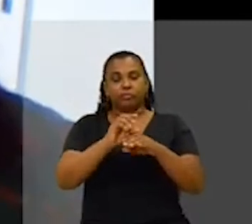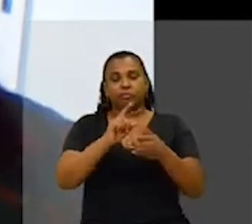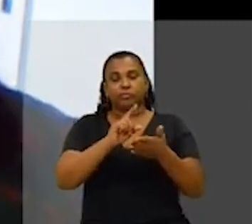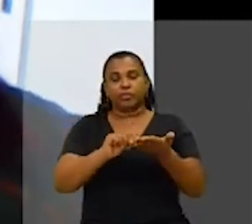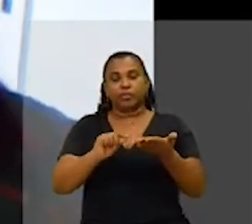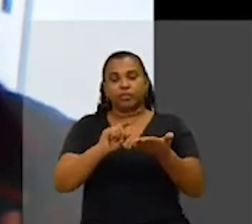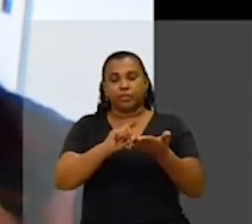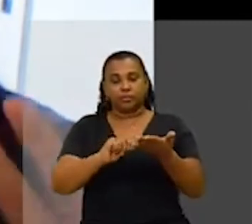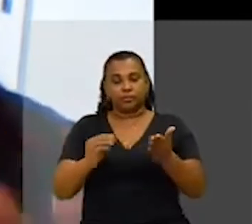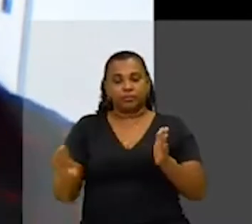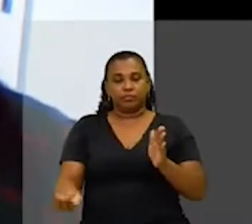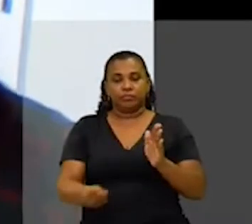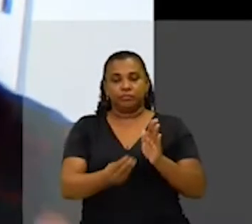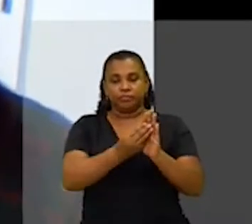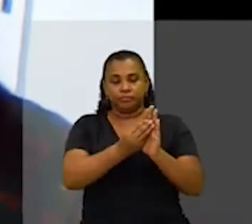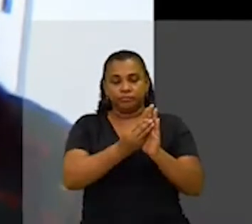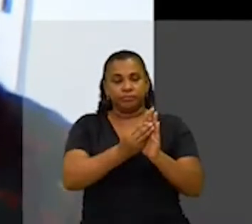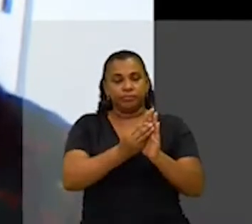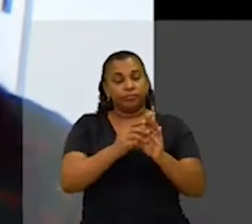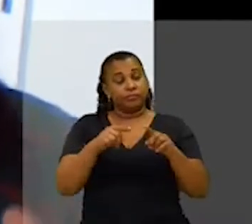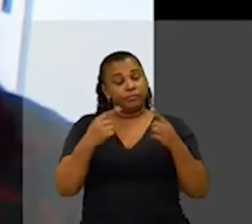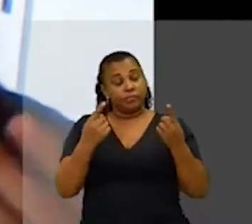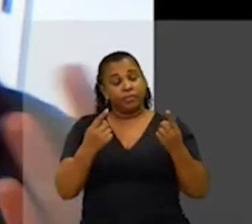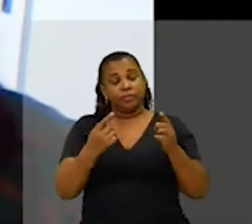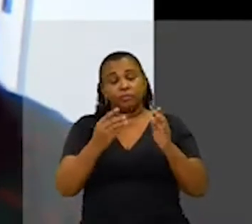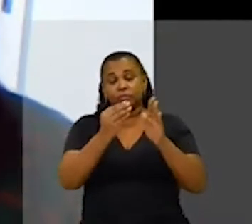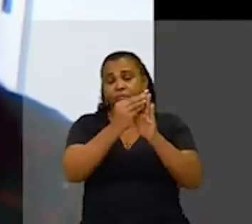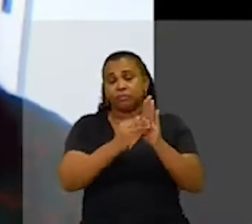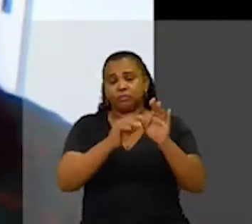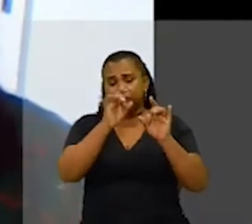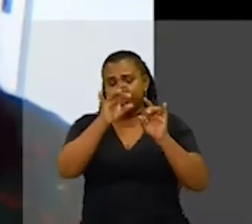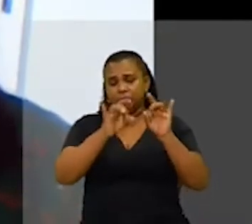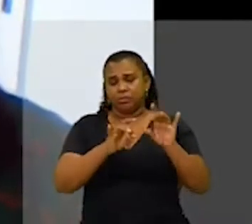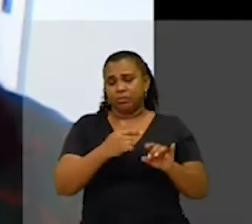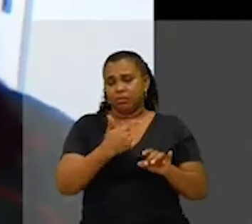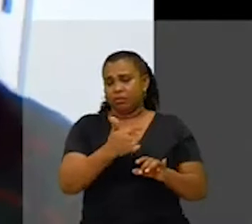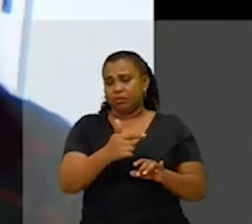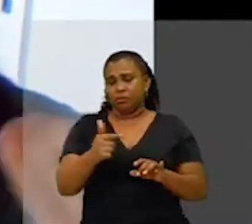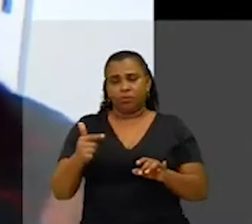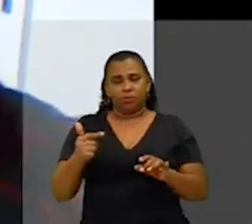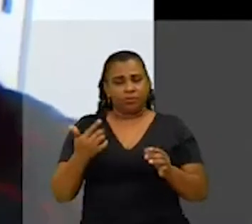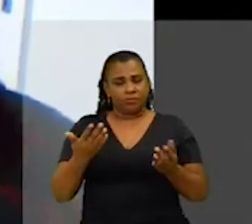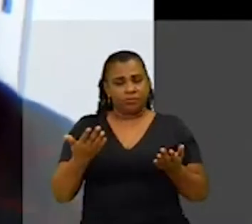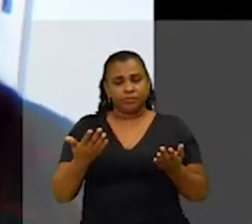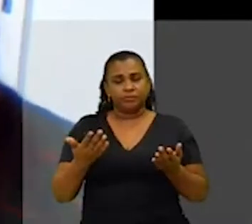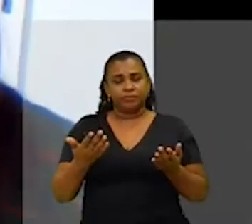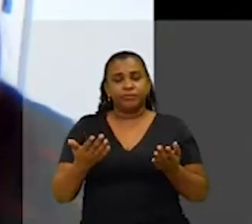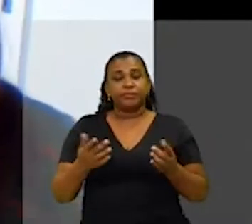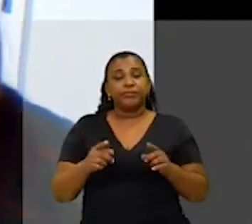Legislativo mas sem nenhuma especificidade em torno dessa sua validade e a gente tem o Penedo